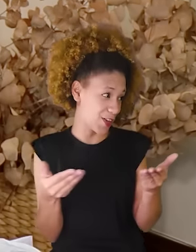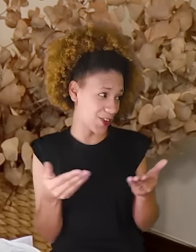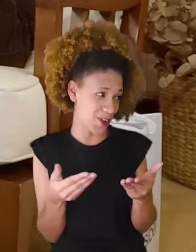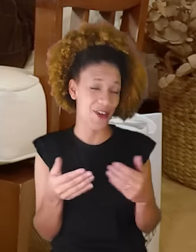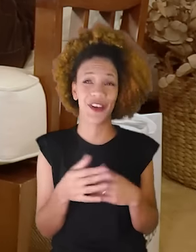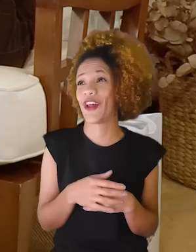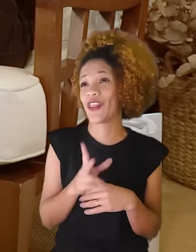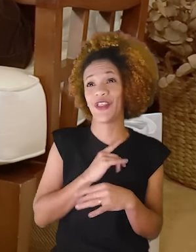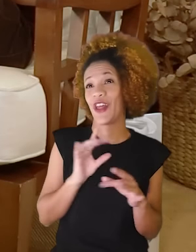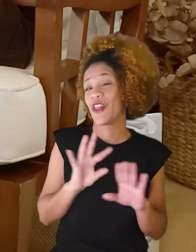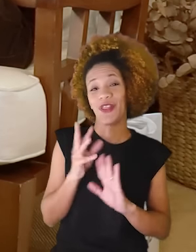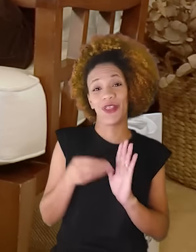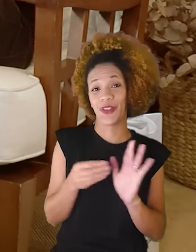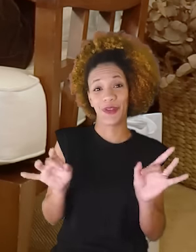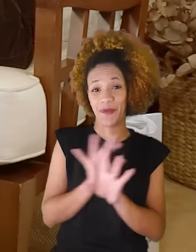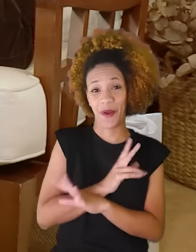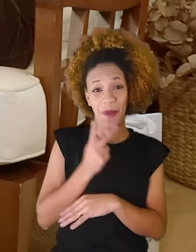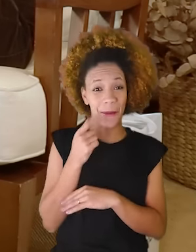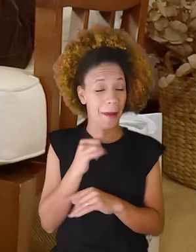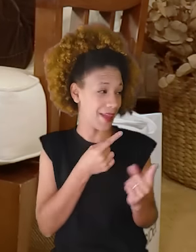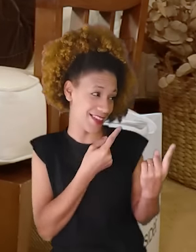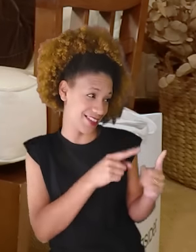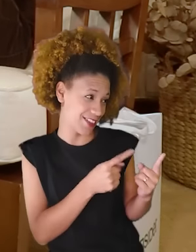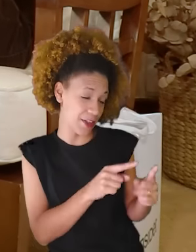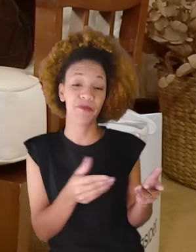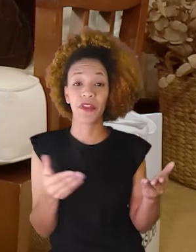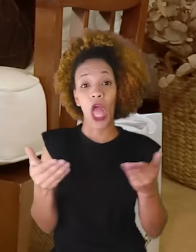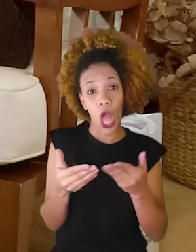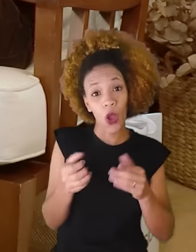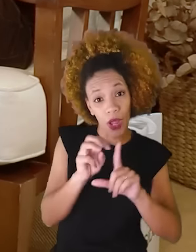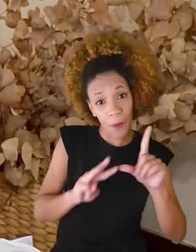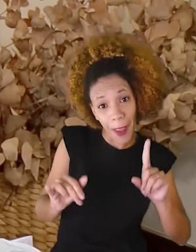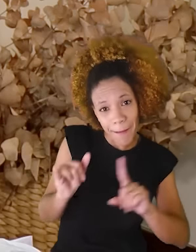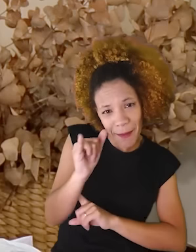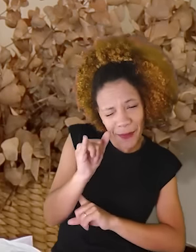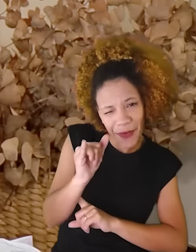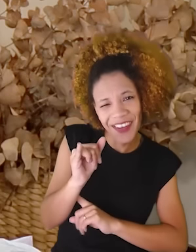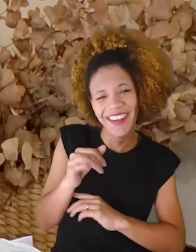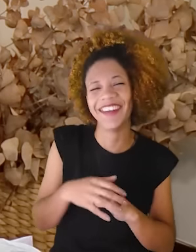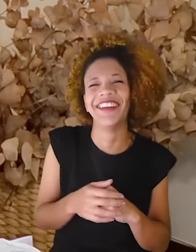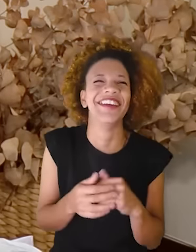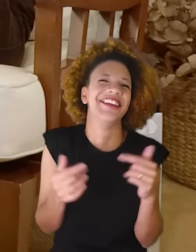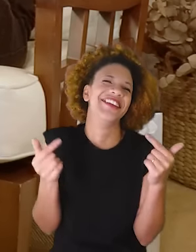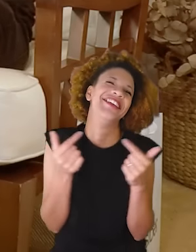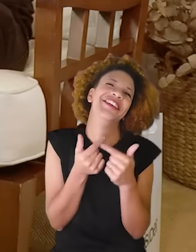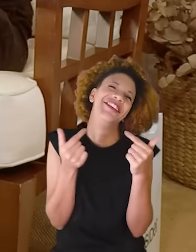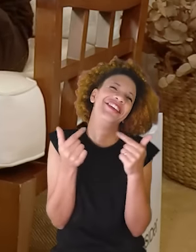Car at negócio aqui tá tudo pronto seu pai fez essa trollagem para você vamos agora pro e Bull